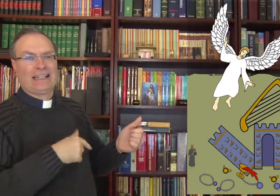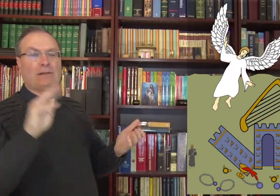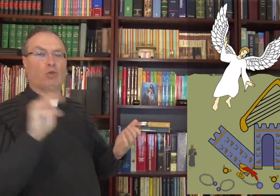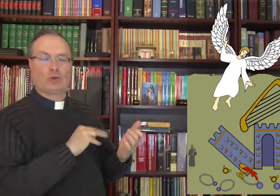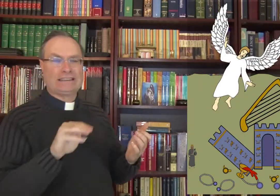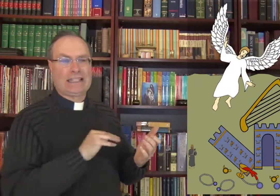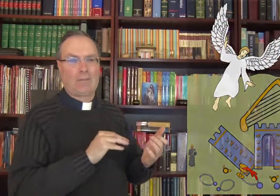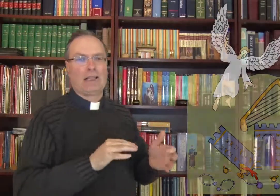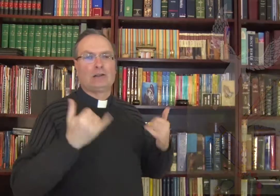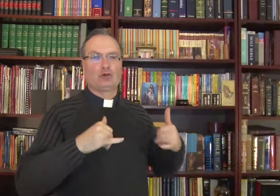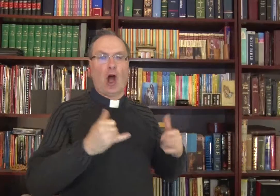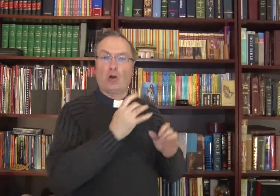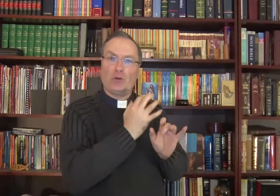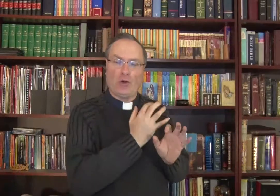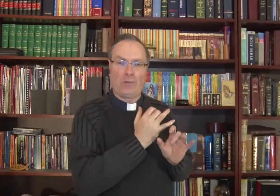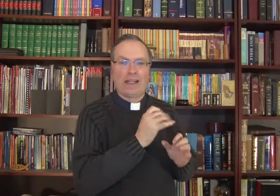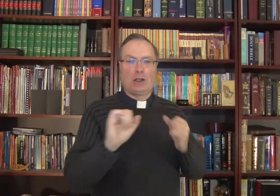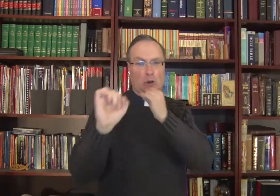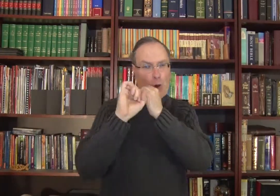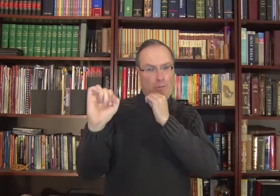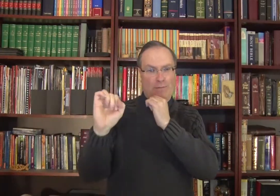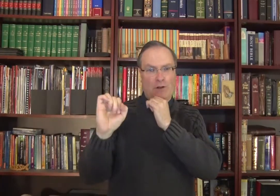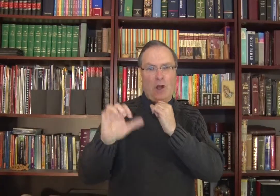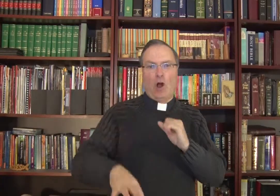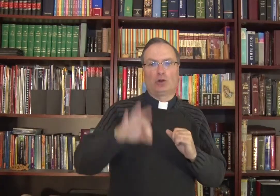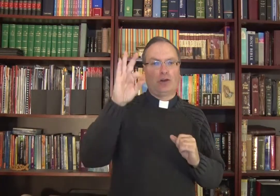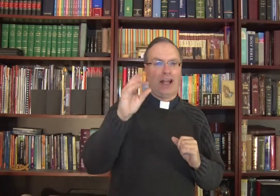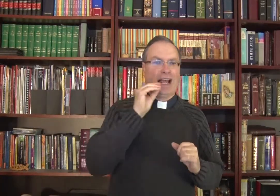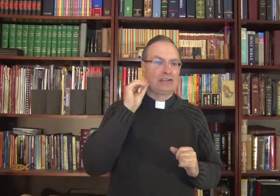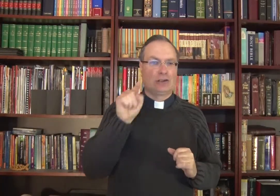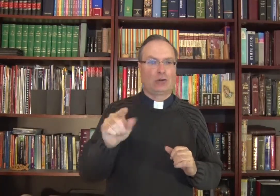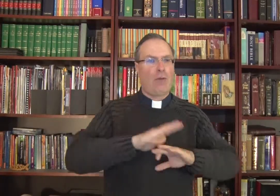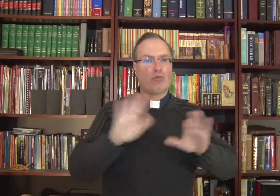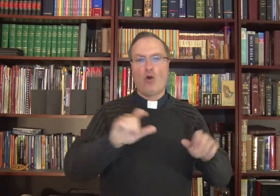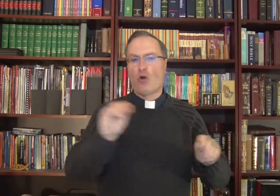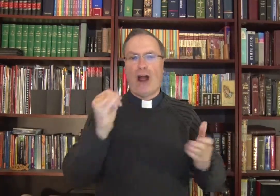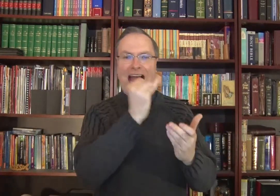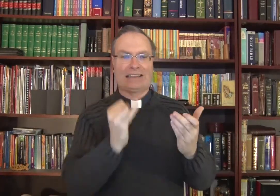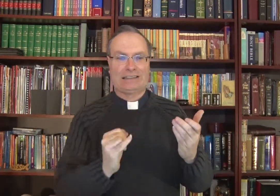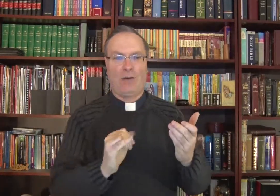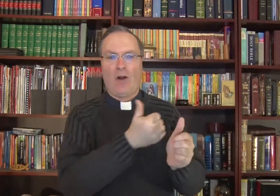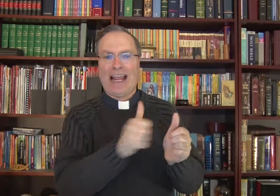des musiciens, des joueurs de flûte et de trompette. On ne trouvera chez toi plus aucun artisan d'un quelconque